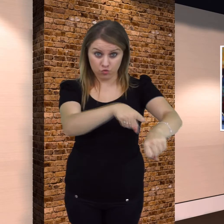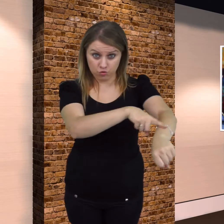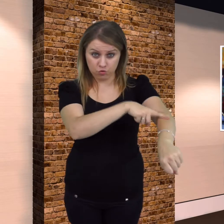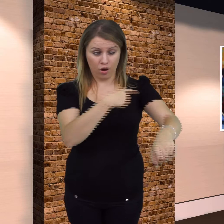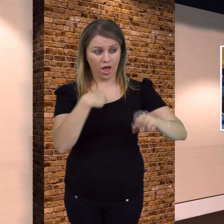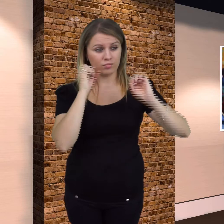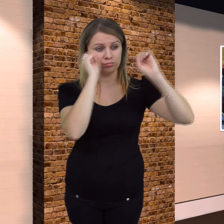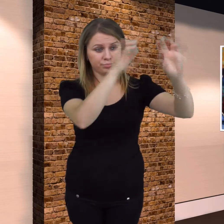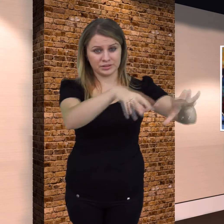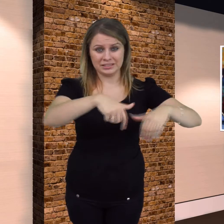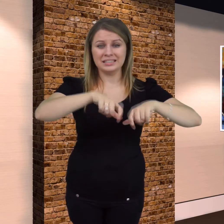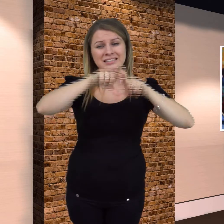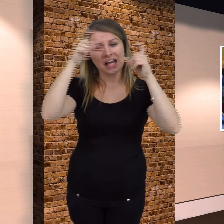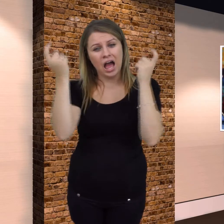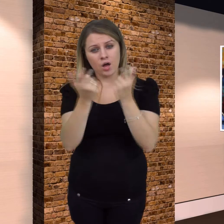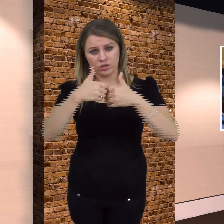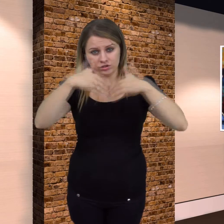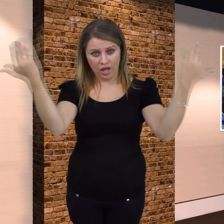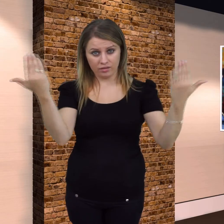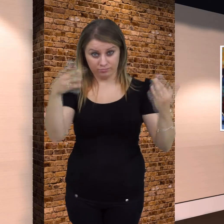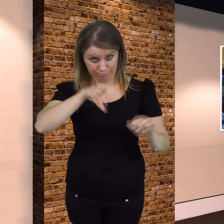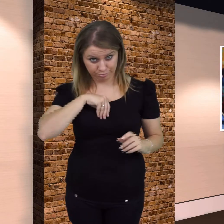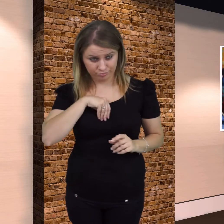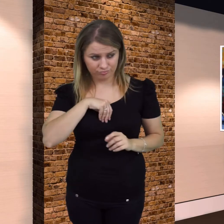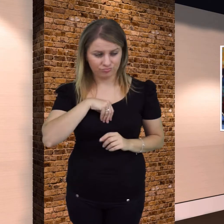Niestety dziecko w takim klubie nie może przebywać z byt długo.